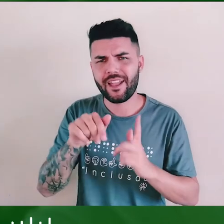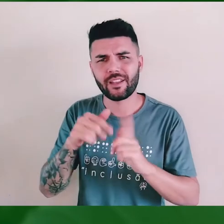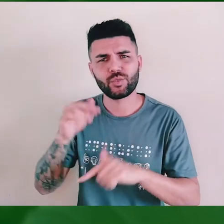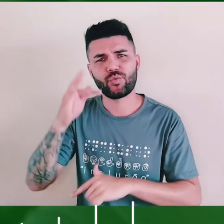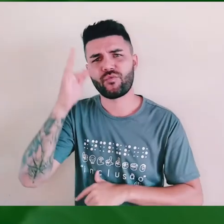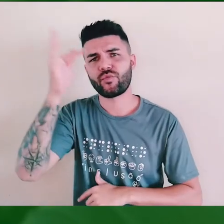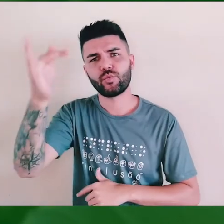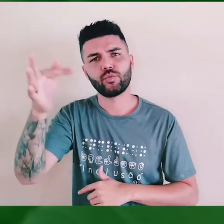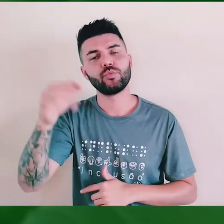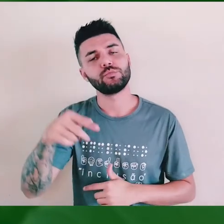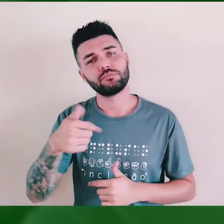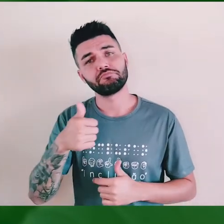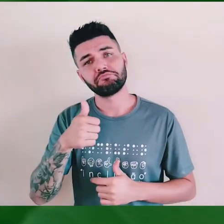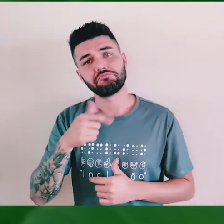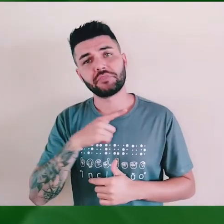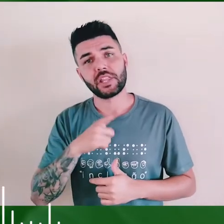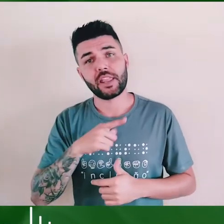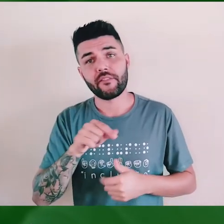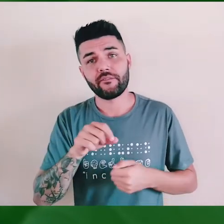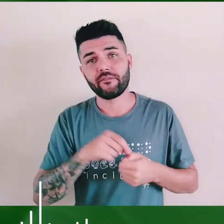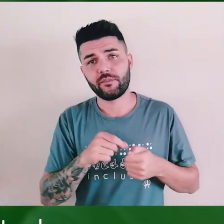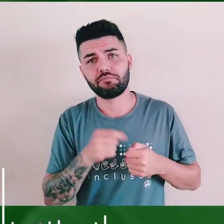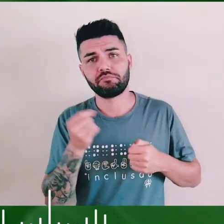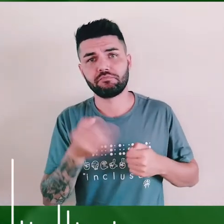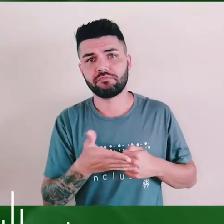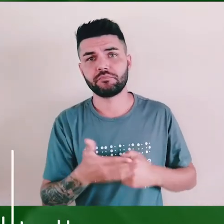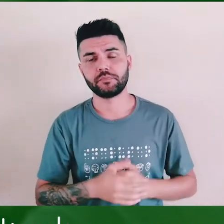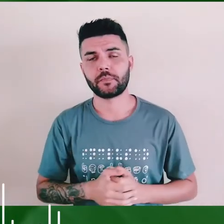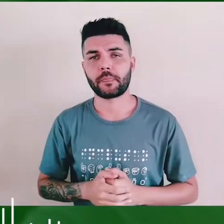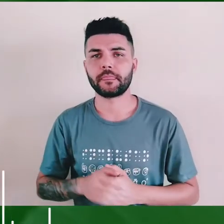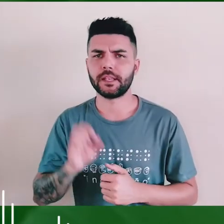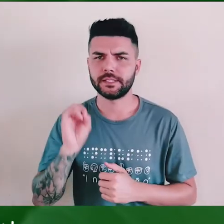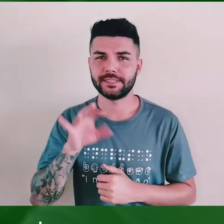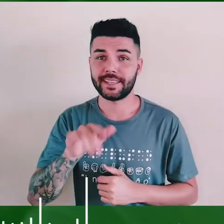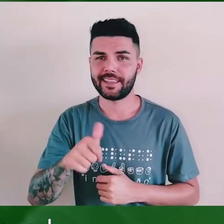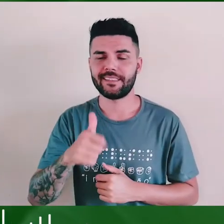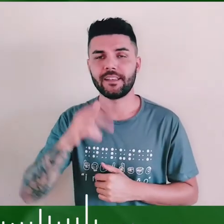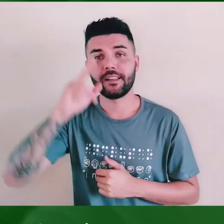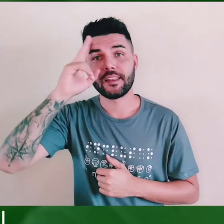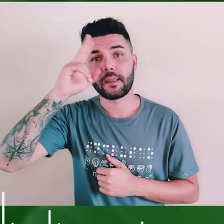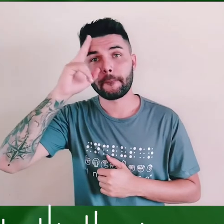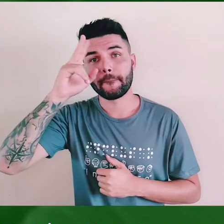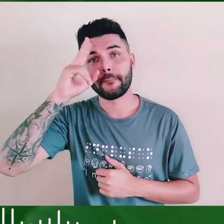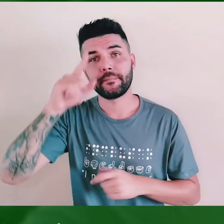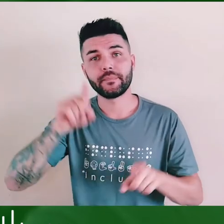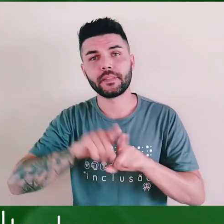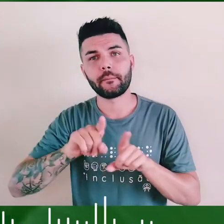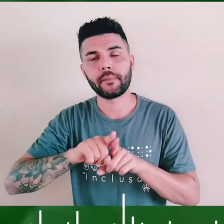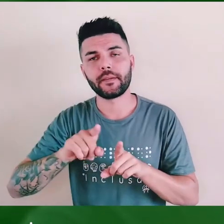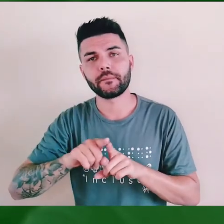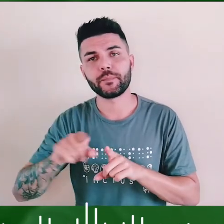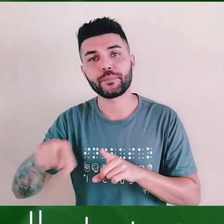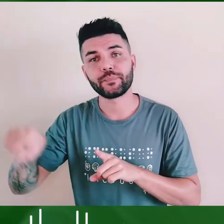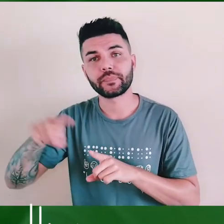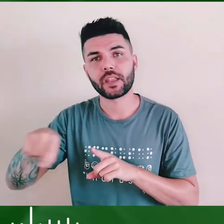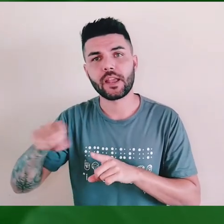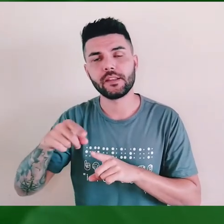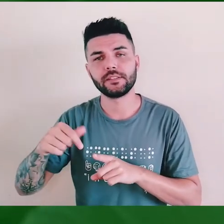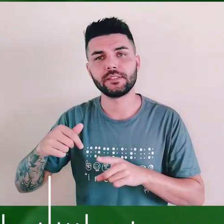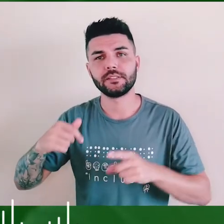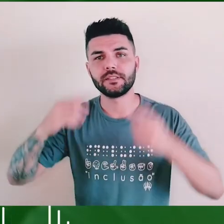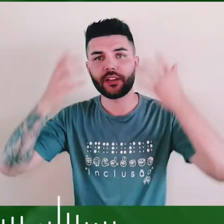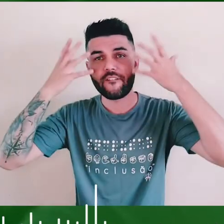assim, perfeito! Gabriel: To lembrando de uma coisa aqui, os meninos do Dom Quixote